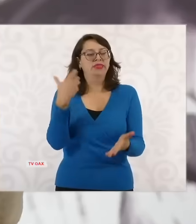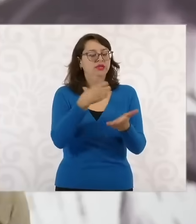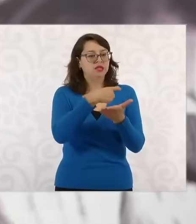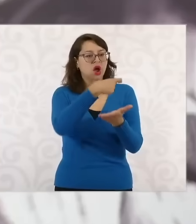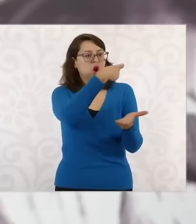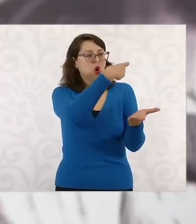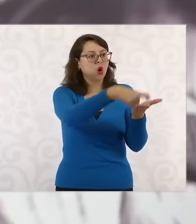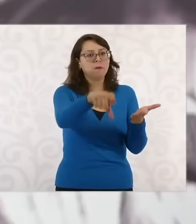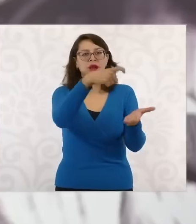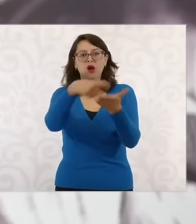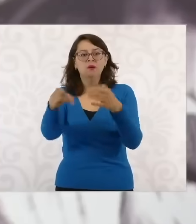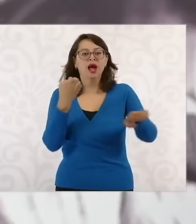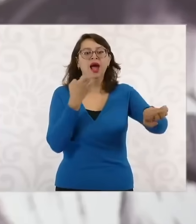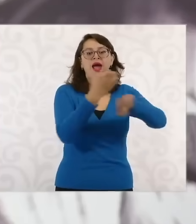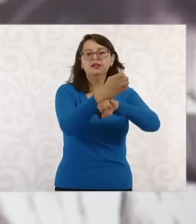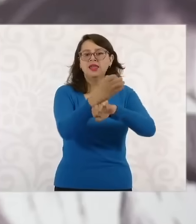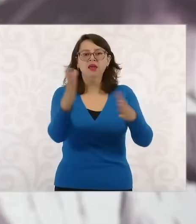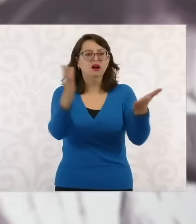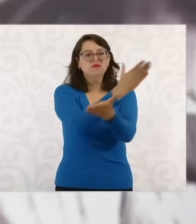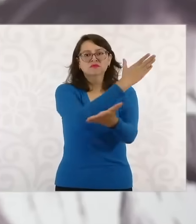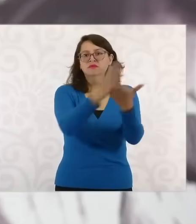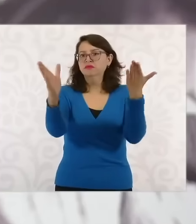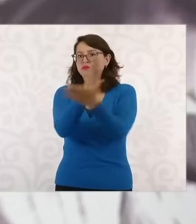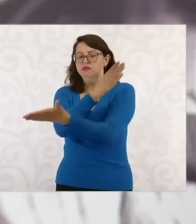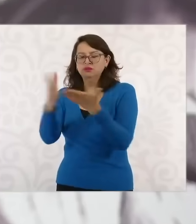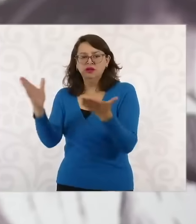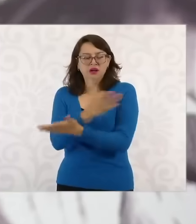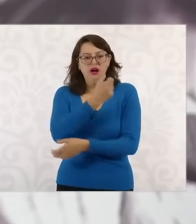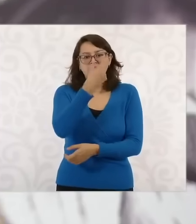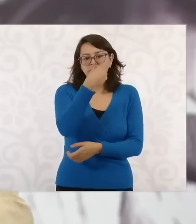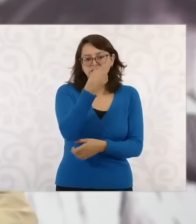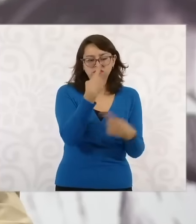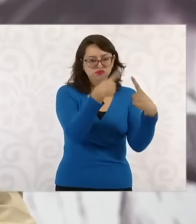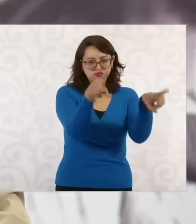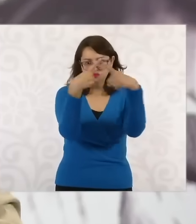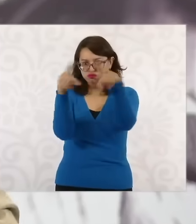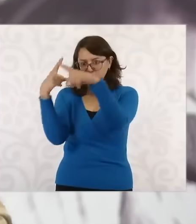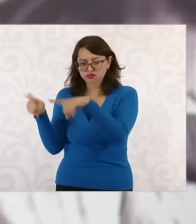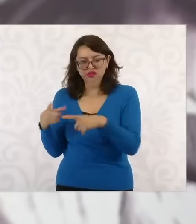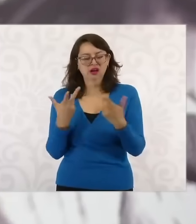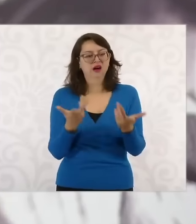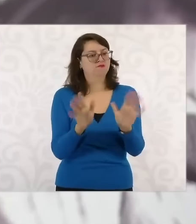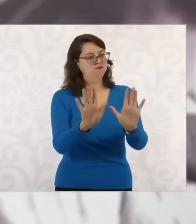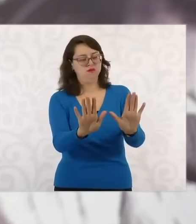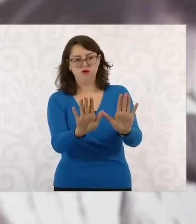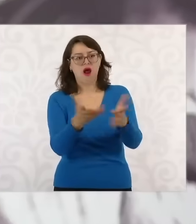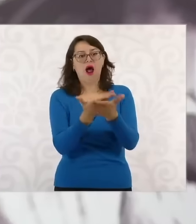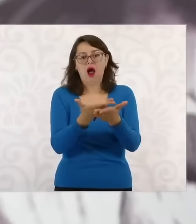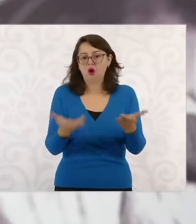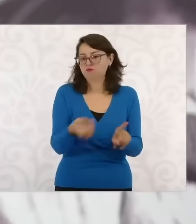estado compraba eh diferentes claves, diferentes volúmenes y eh y también un elemento adicional.